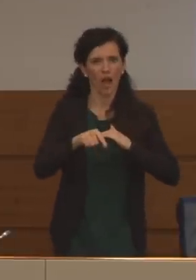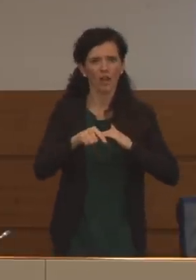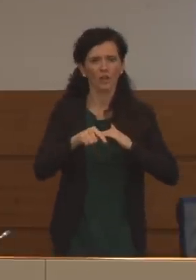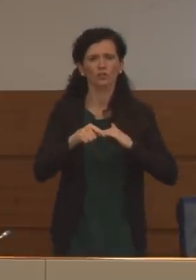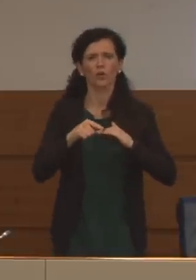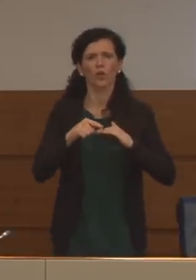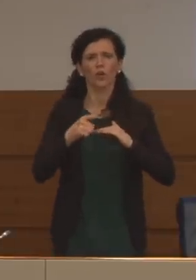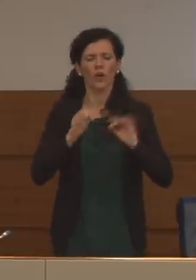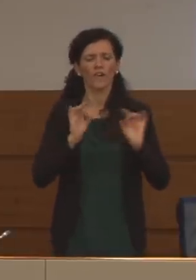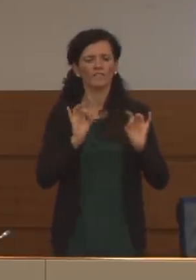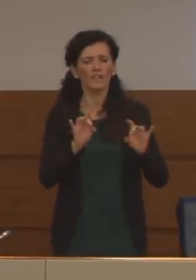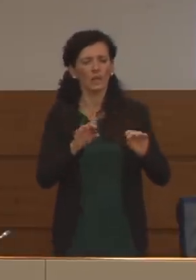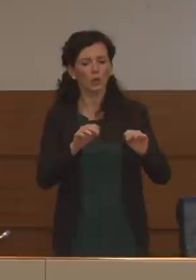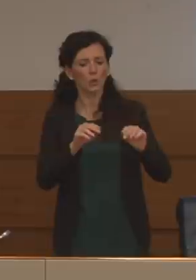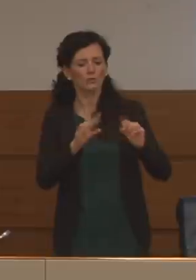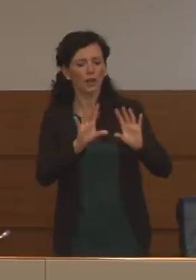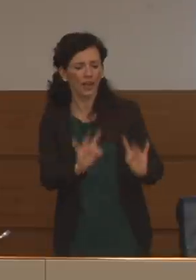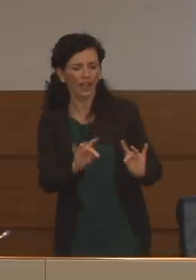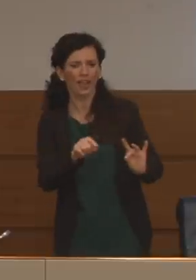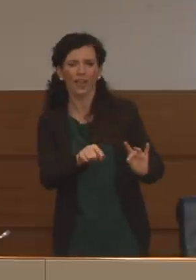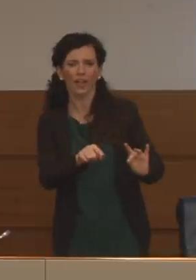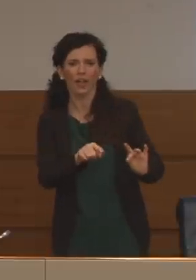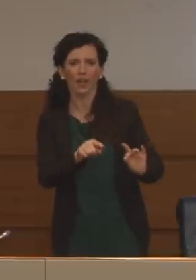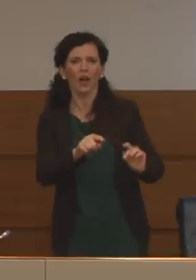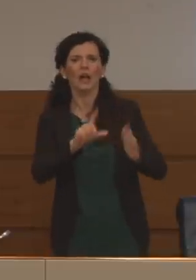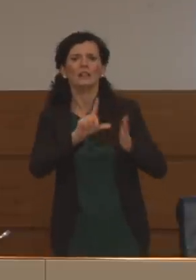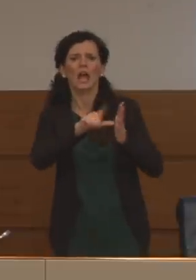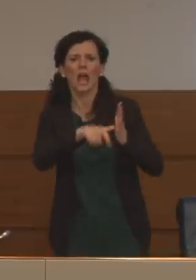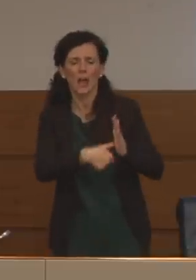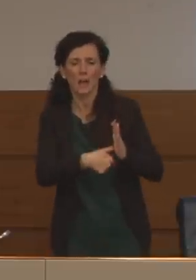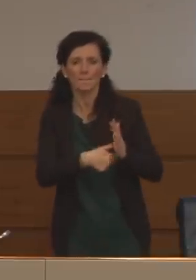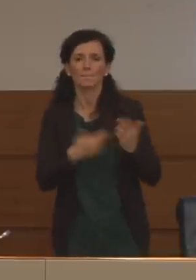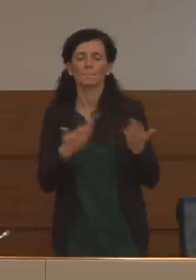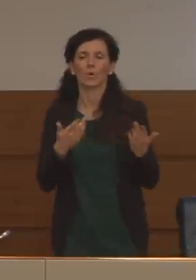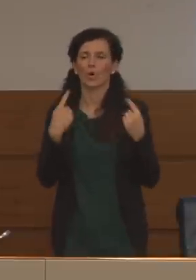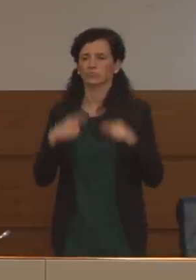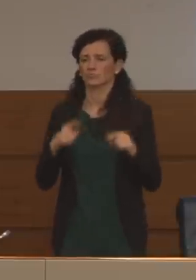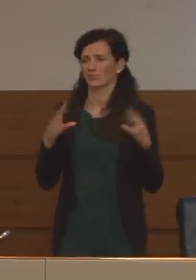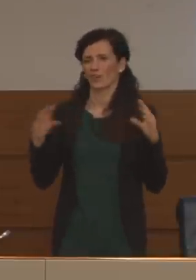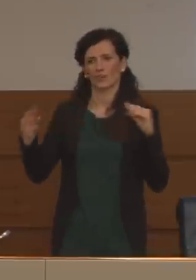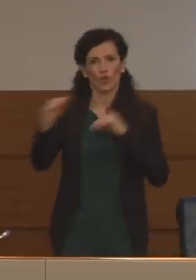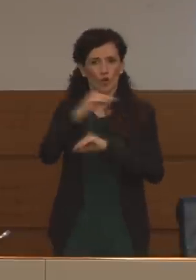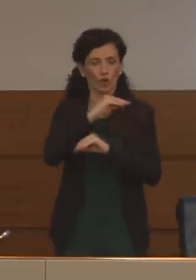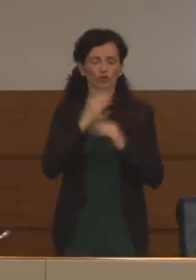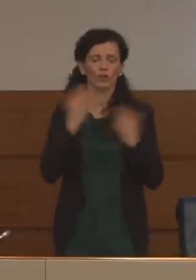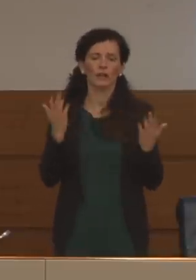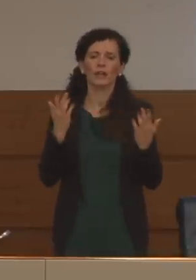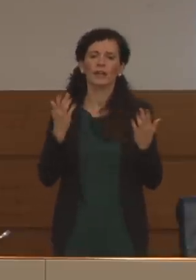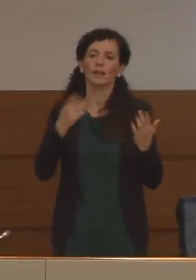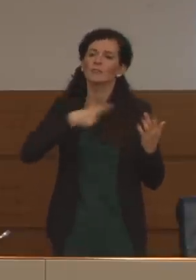evidentemente dobbiamo essere consapevoli che questo virus ha una